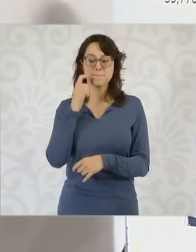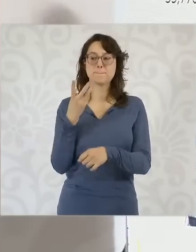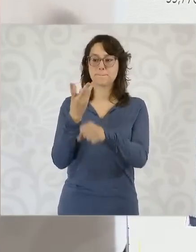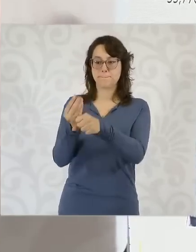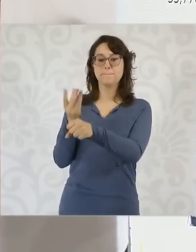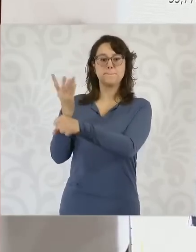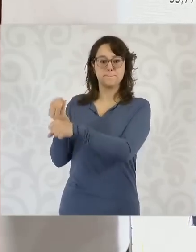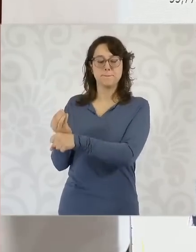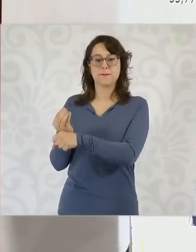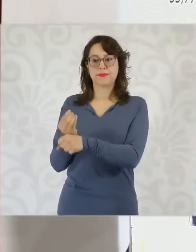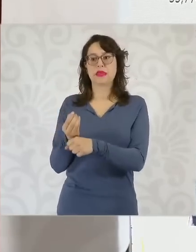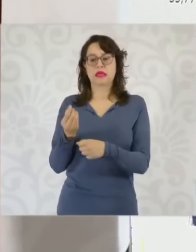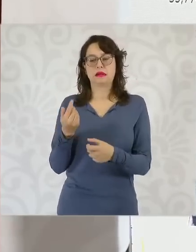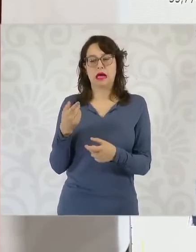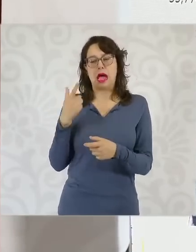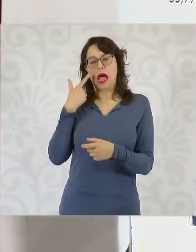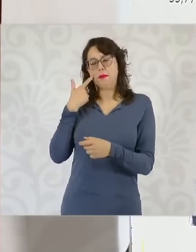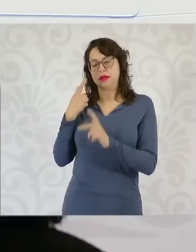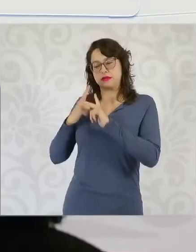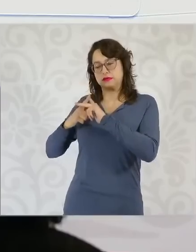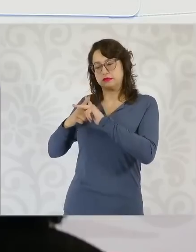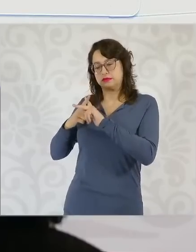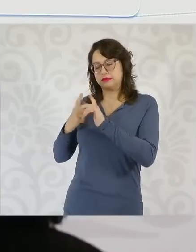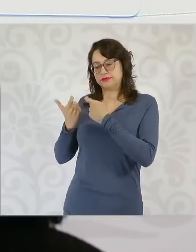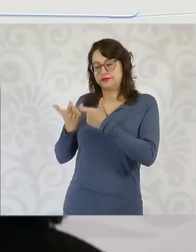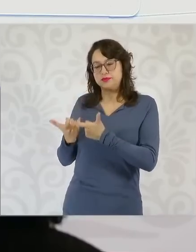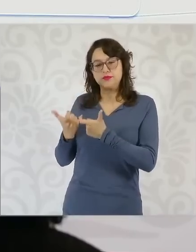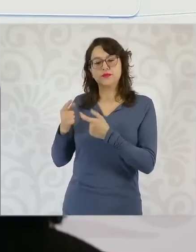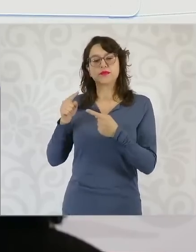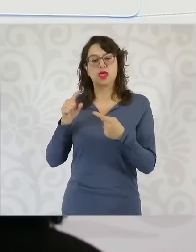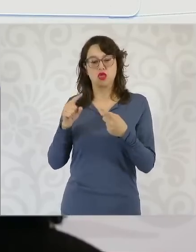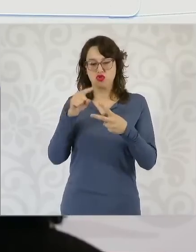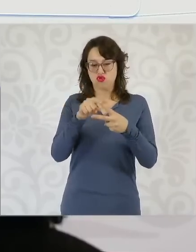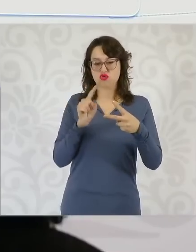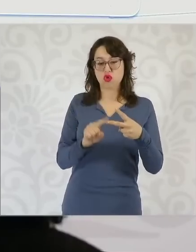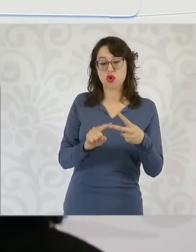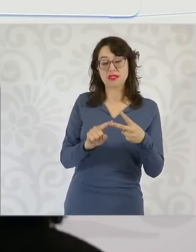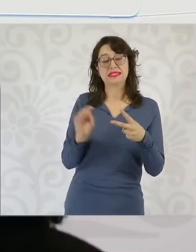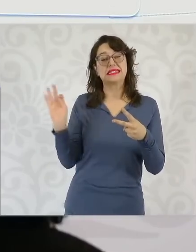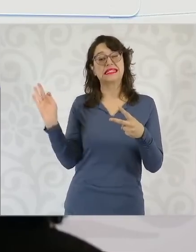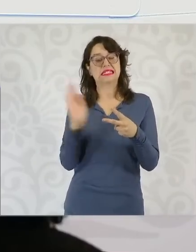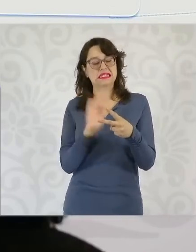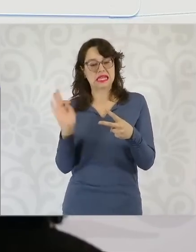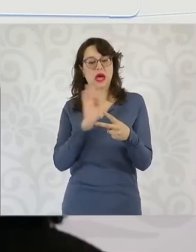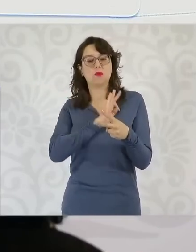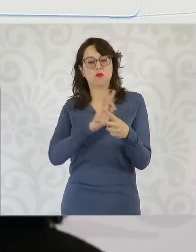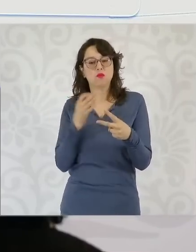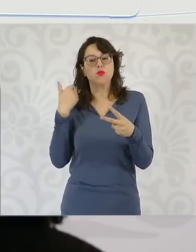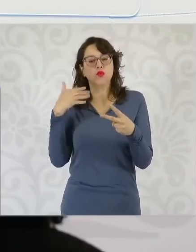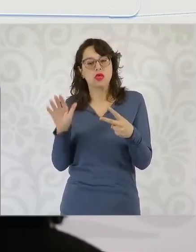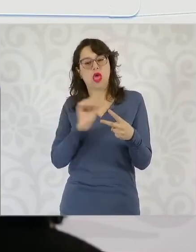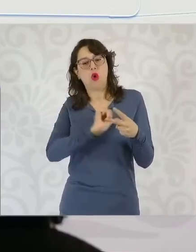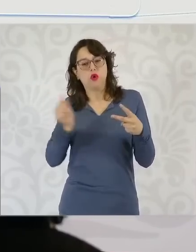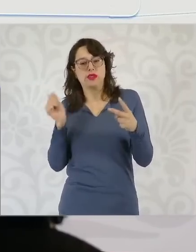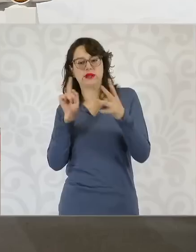economías para ver si además de Toluca Tejupilco podemos trabajar en estas dos zonas de Guerrero la